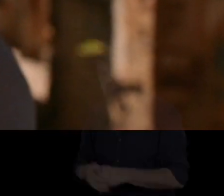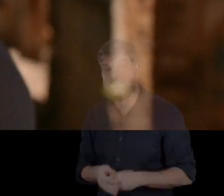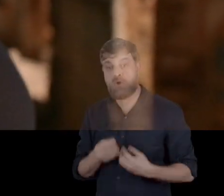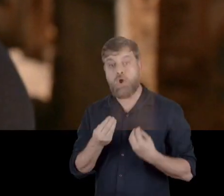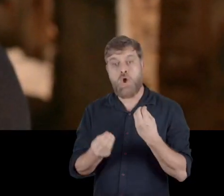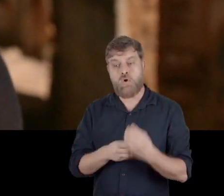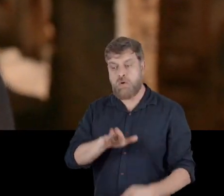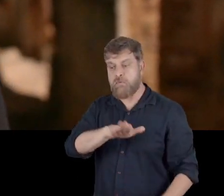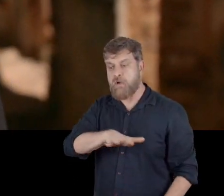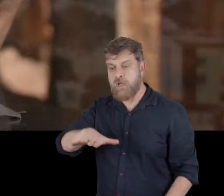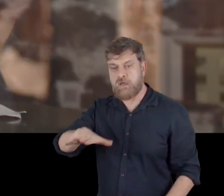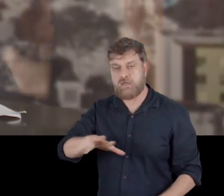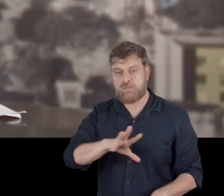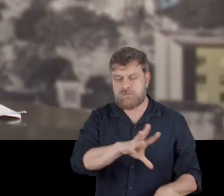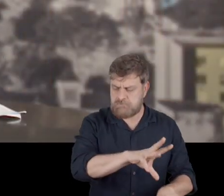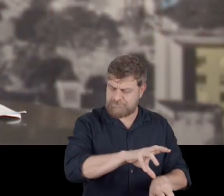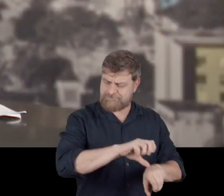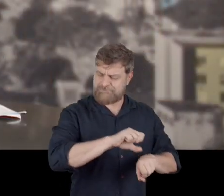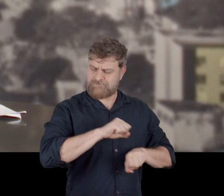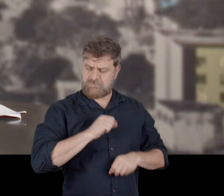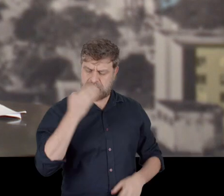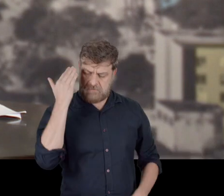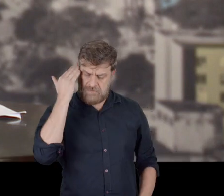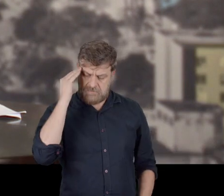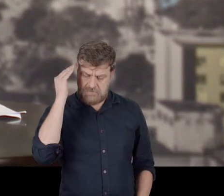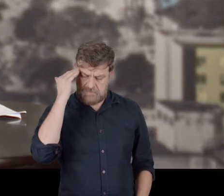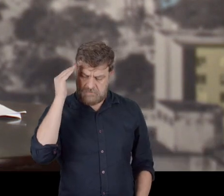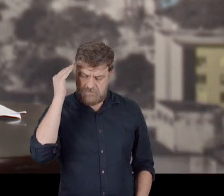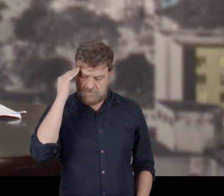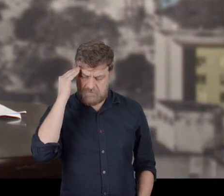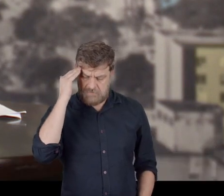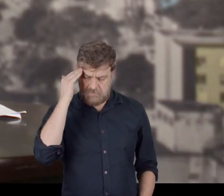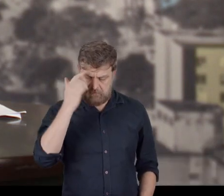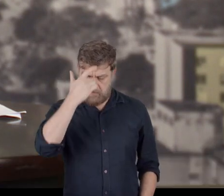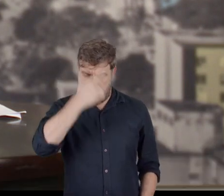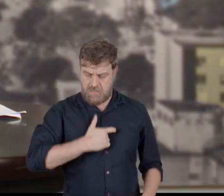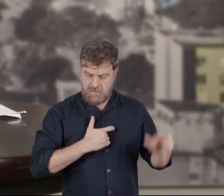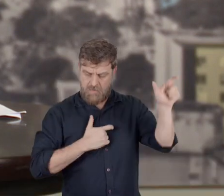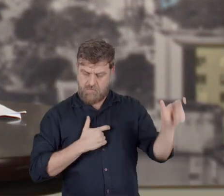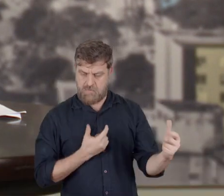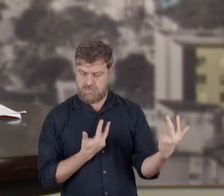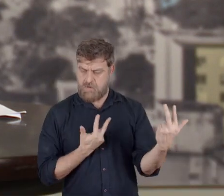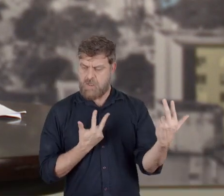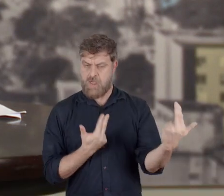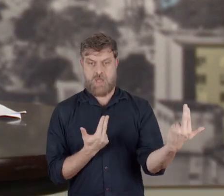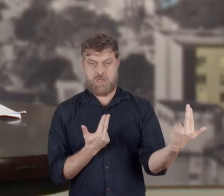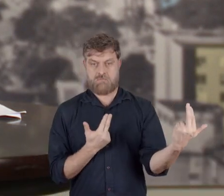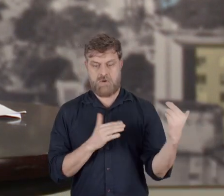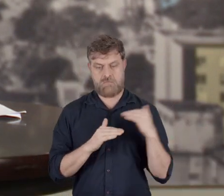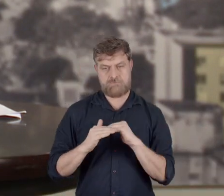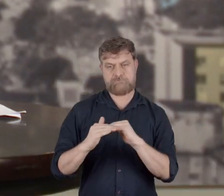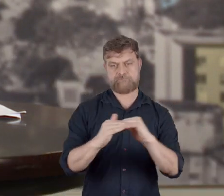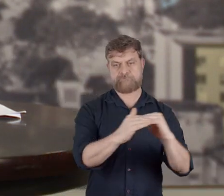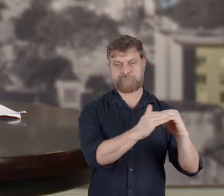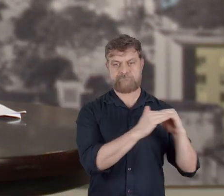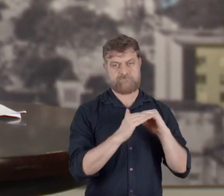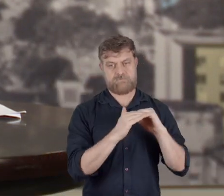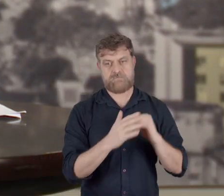Como a gente vai conseguir fazer chegar nas crianças a ideia que a alteridade é incontornável?